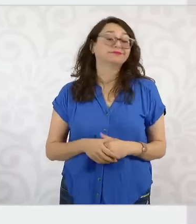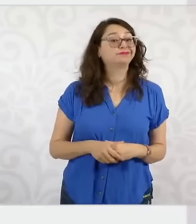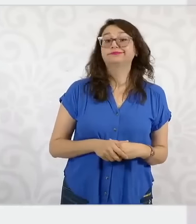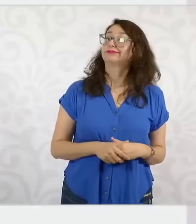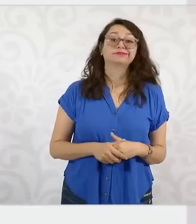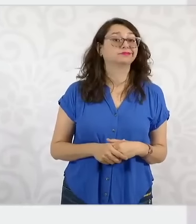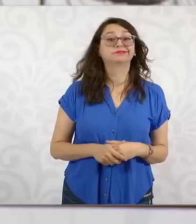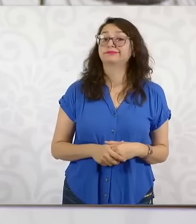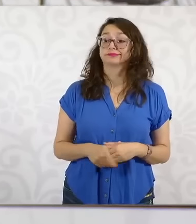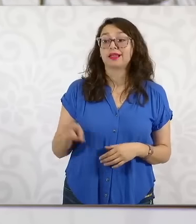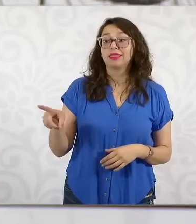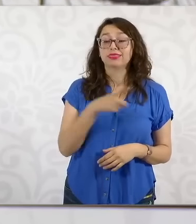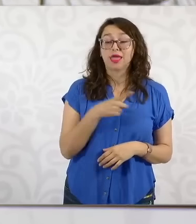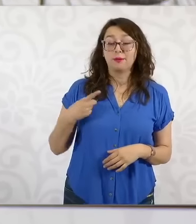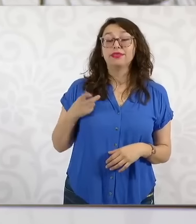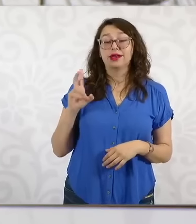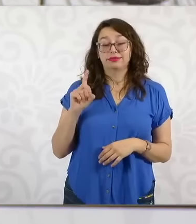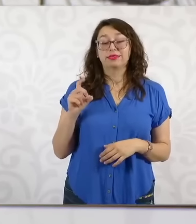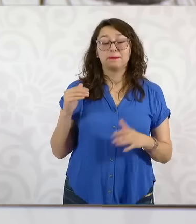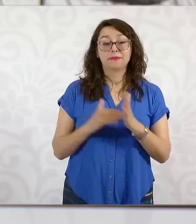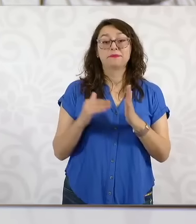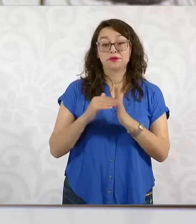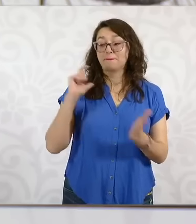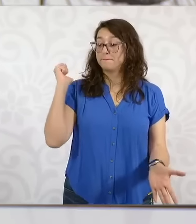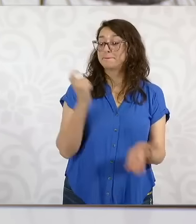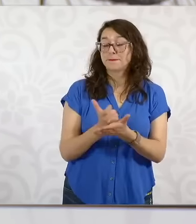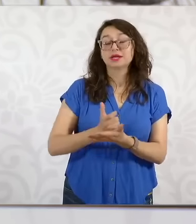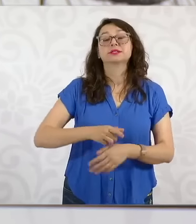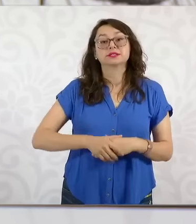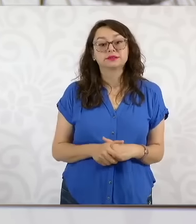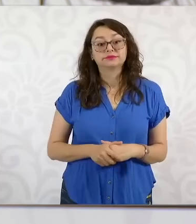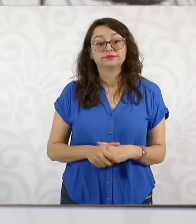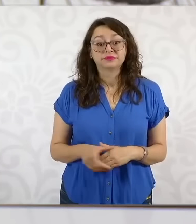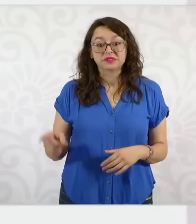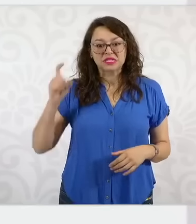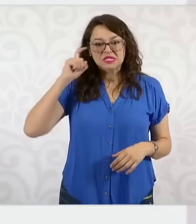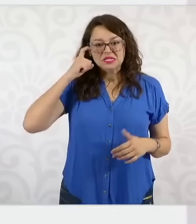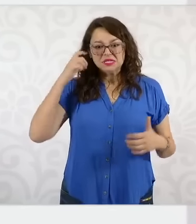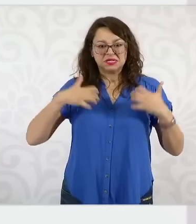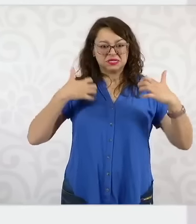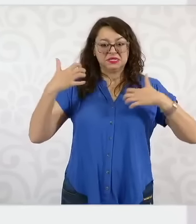impuestos que debía. Pues está enojado, puede ser que esté enojado, pero tienen que pagar.